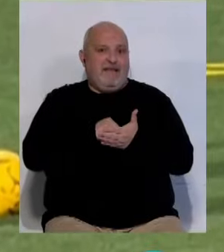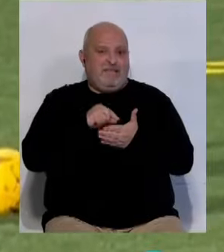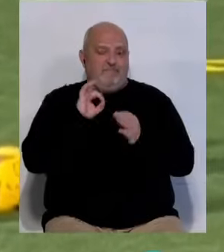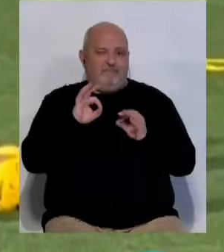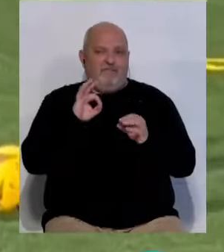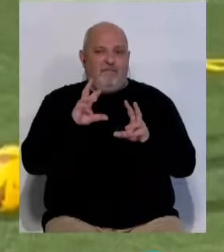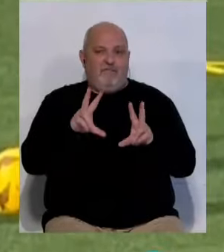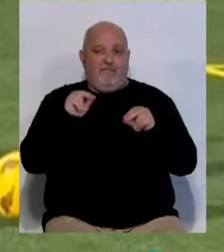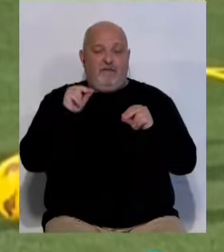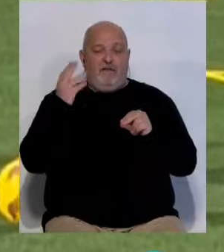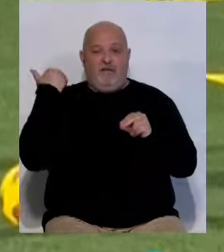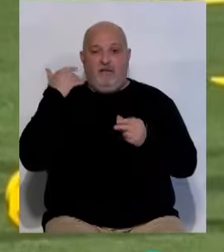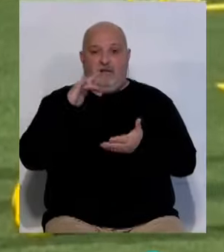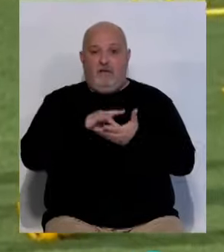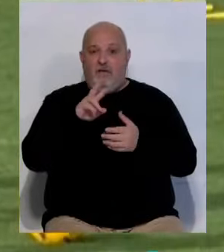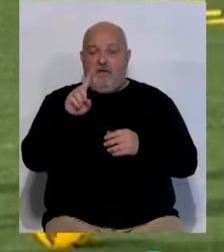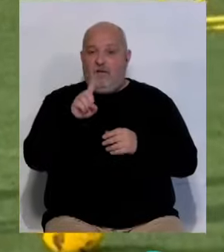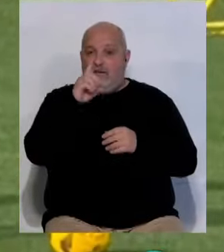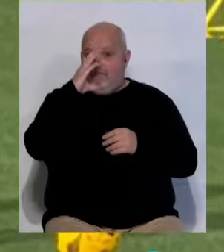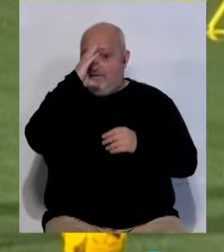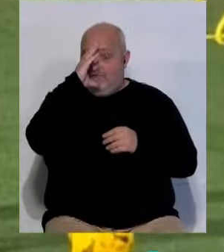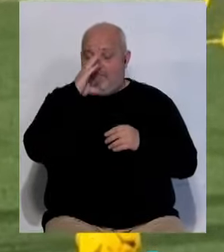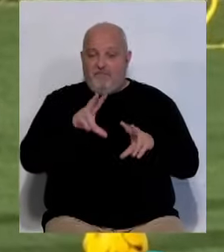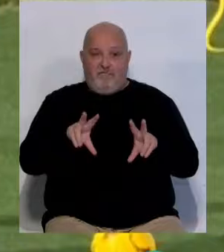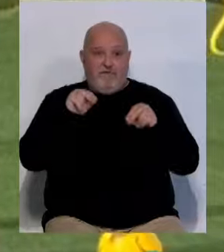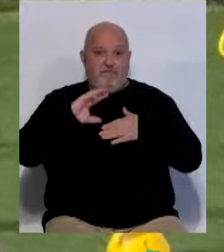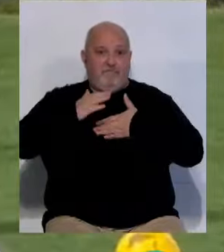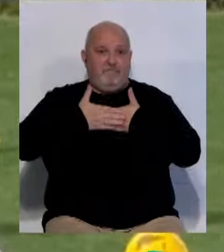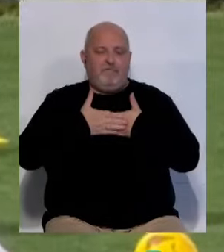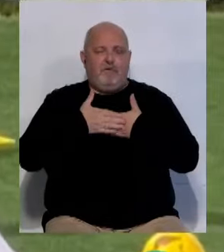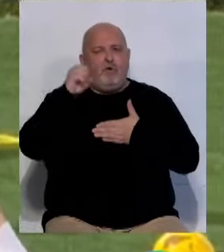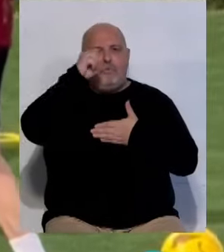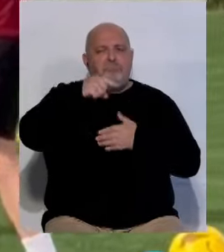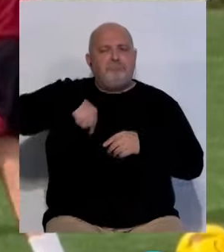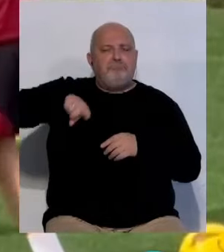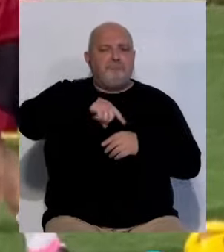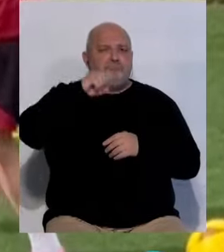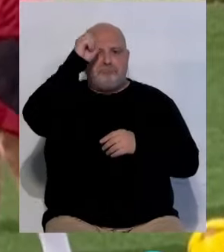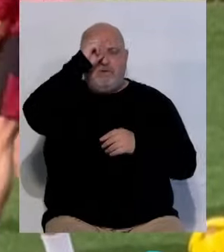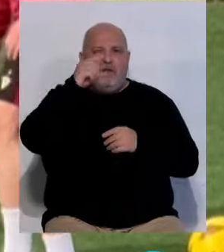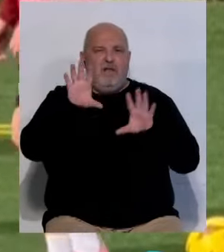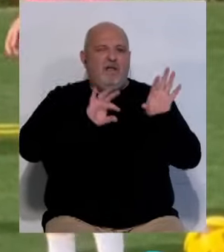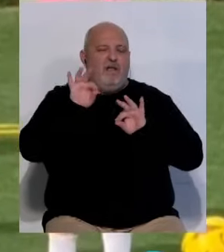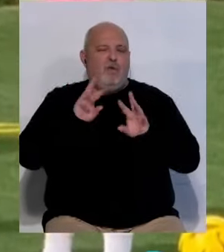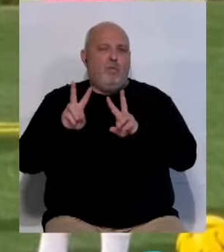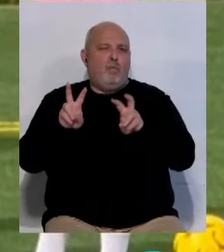finalizado el pasado 1 de febrero Qué opinión os merece los refuerzos de Este mercado invernal